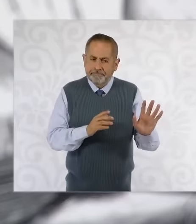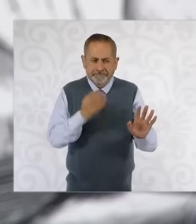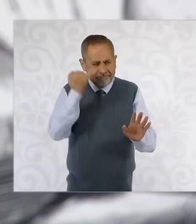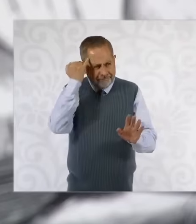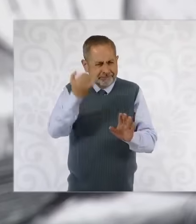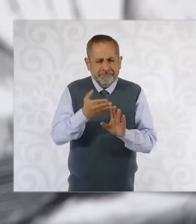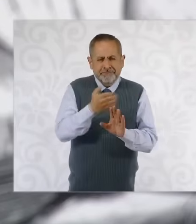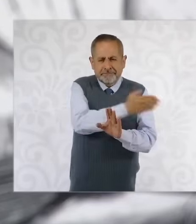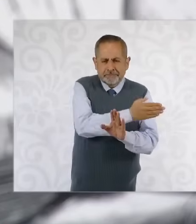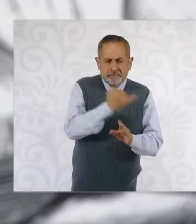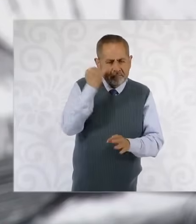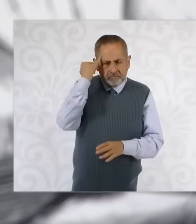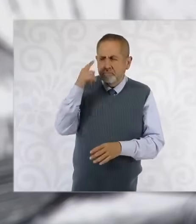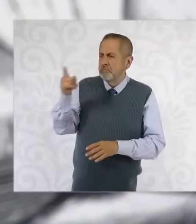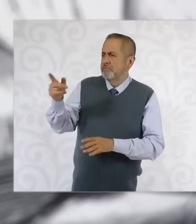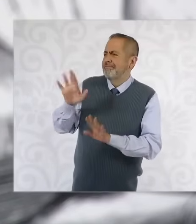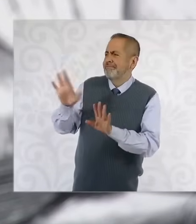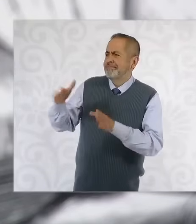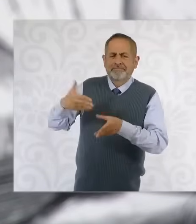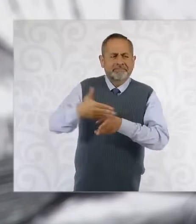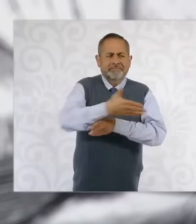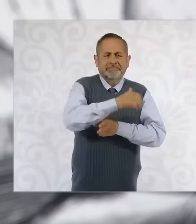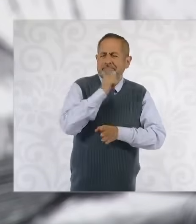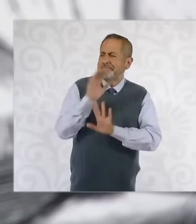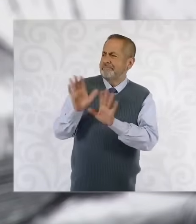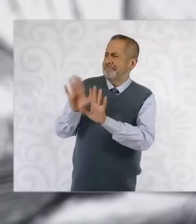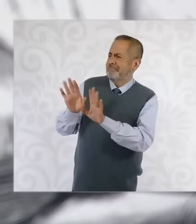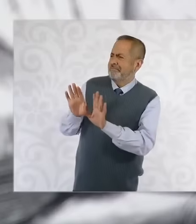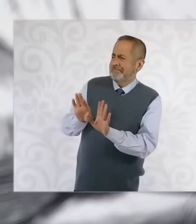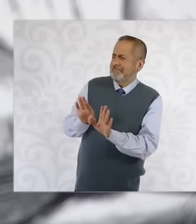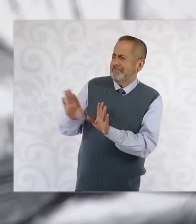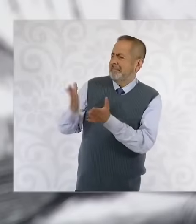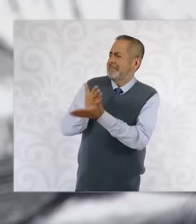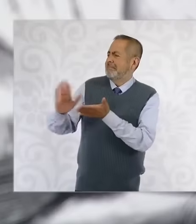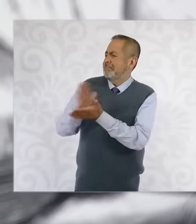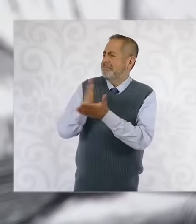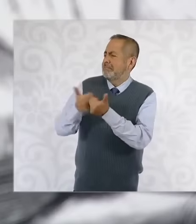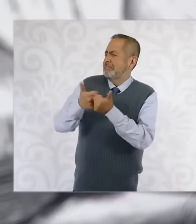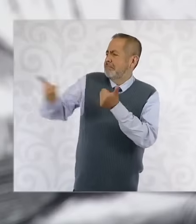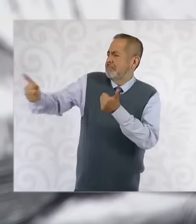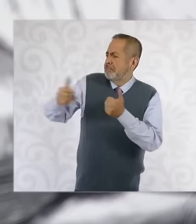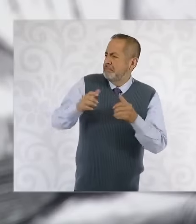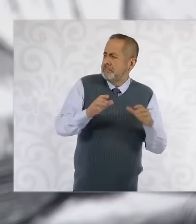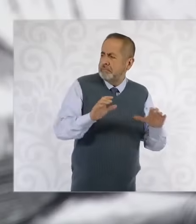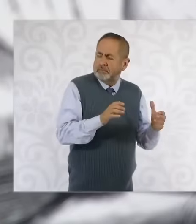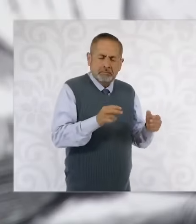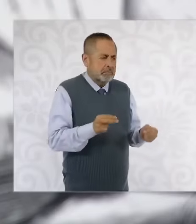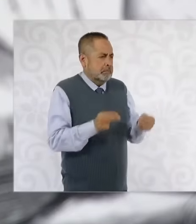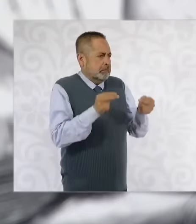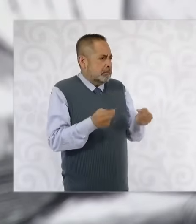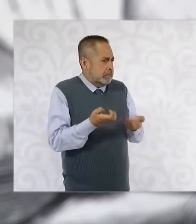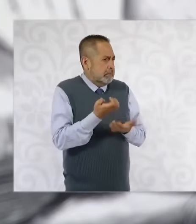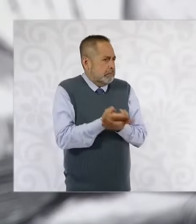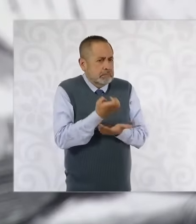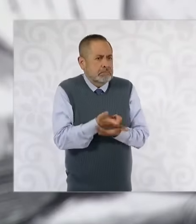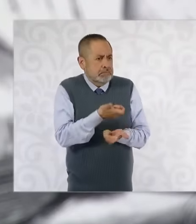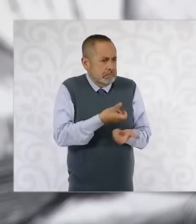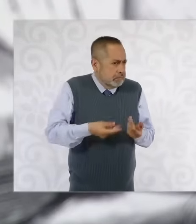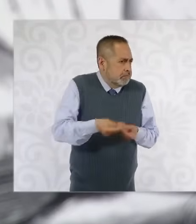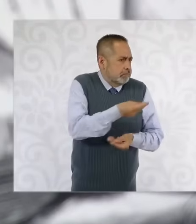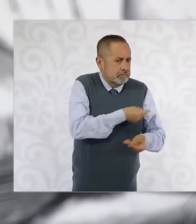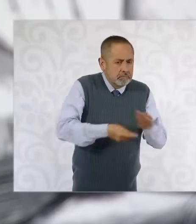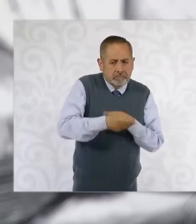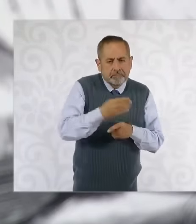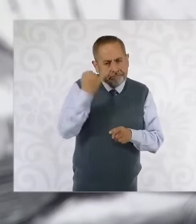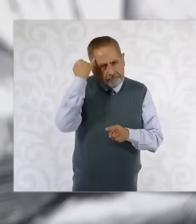ello el estado debía participar o no debía participar de ninguna manera en la economía